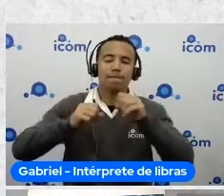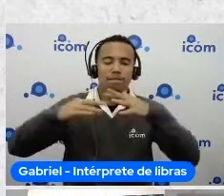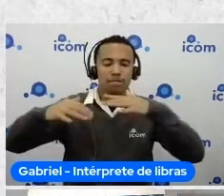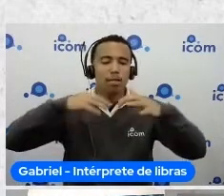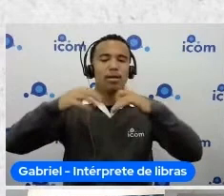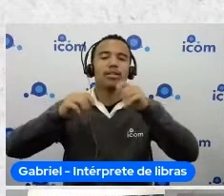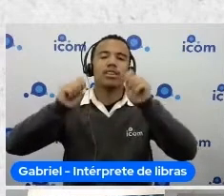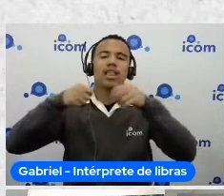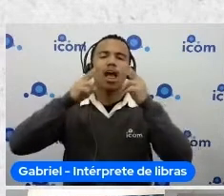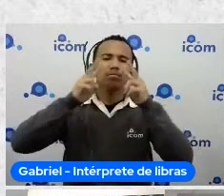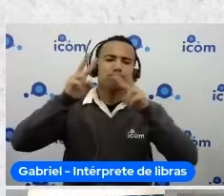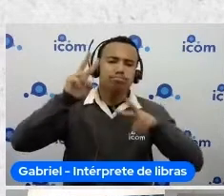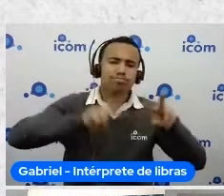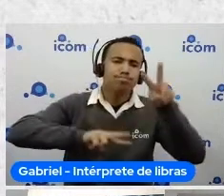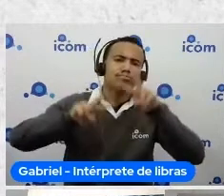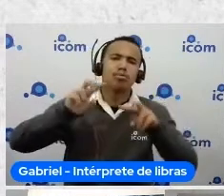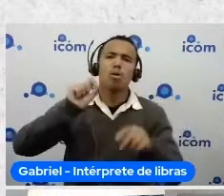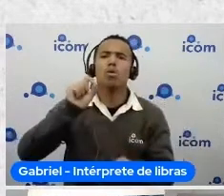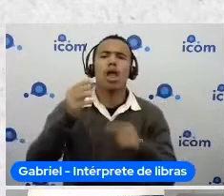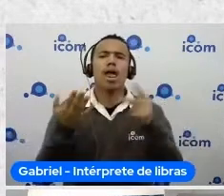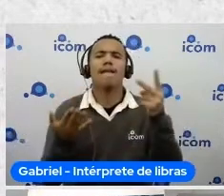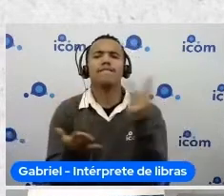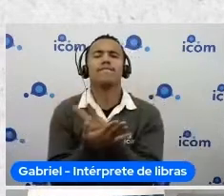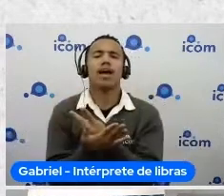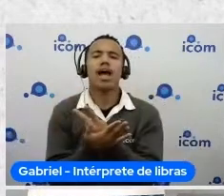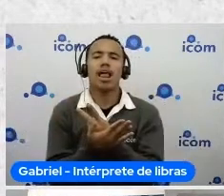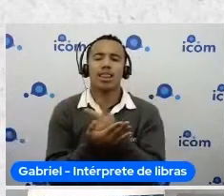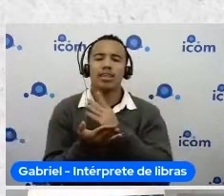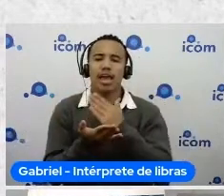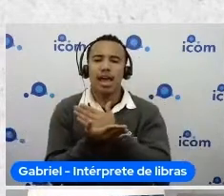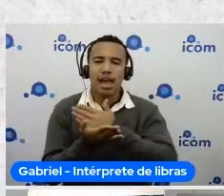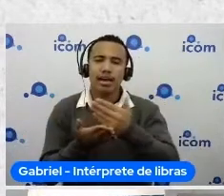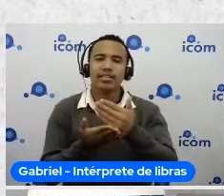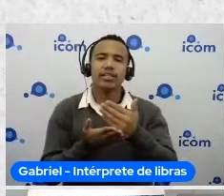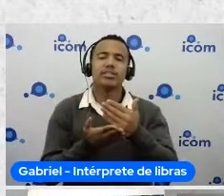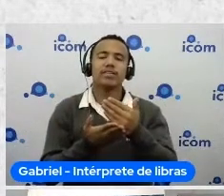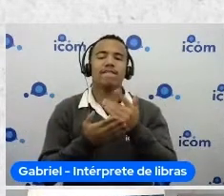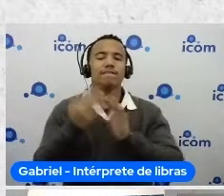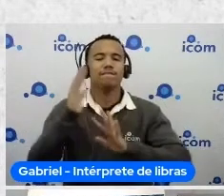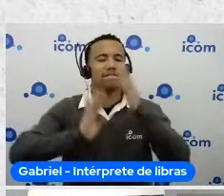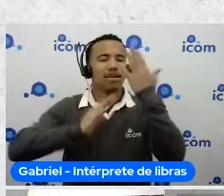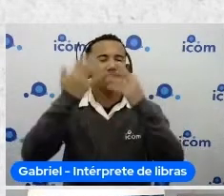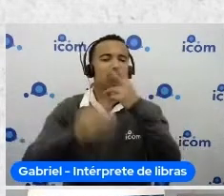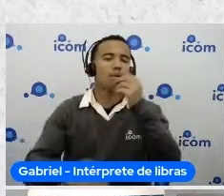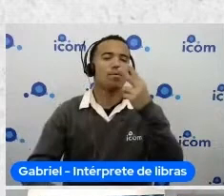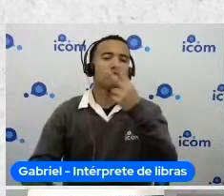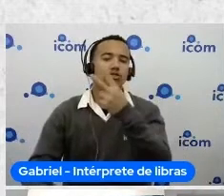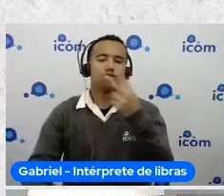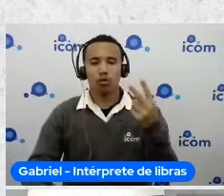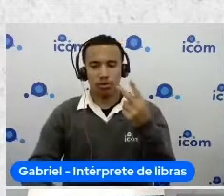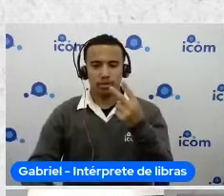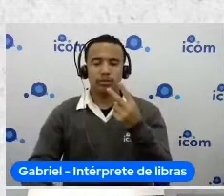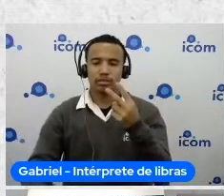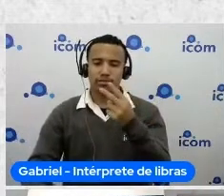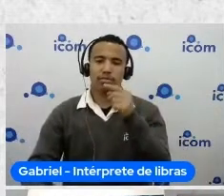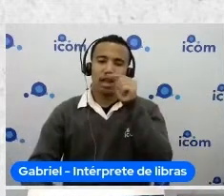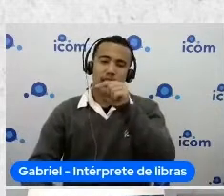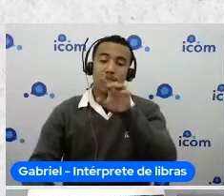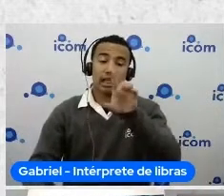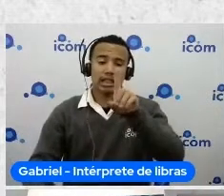observar uma falha que o rolamento teve início em fevereiro de 2022, onde nessa data estávamos